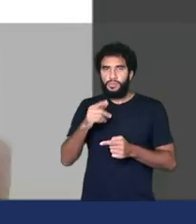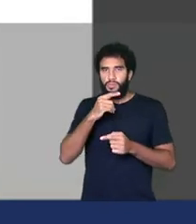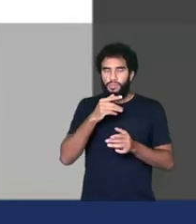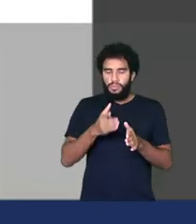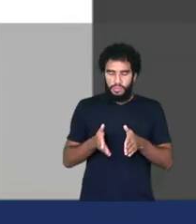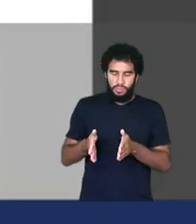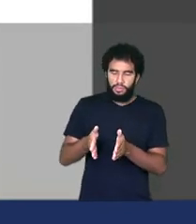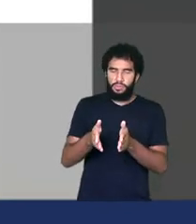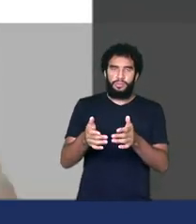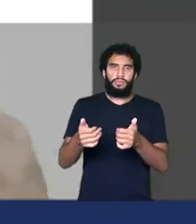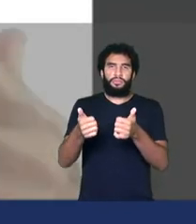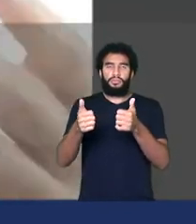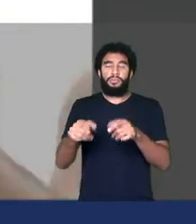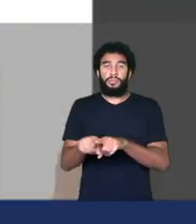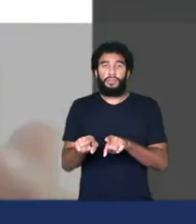GENTE POSSIBILITA A RETALZ